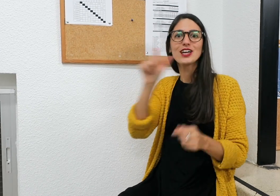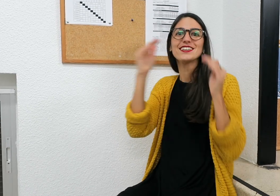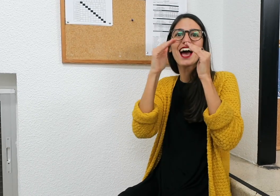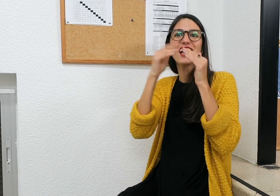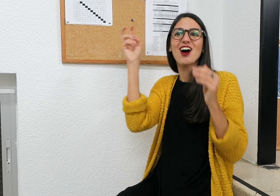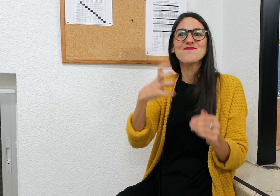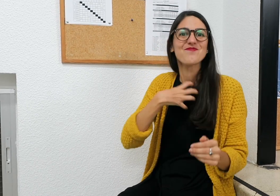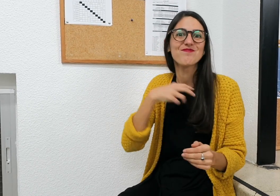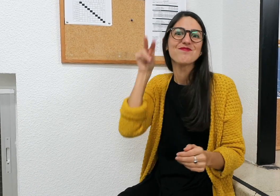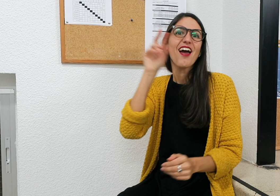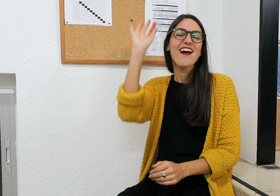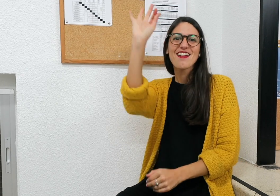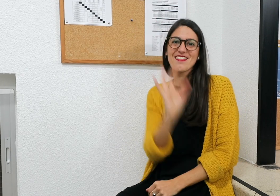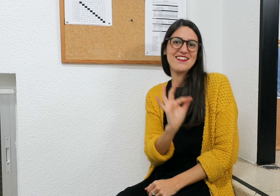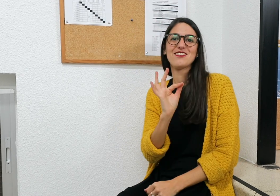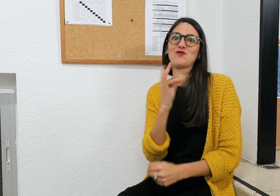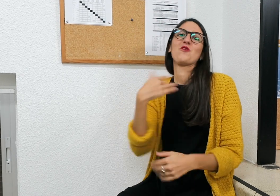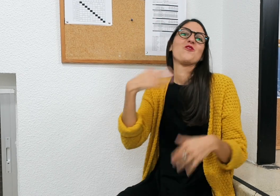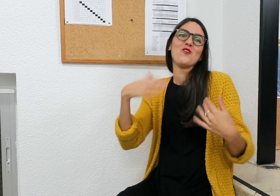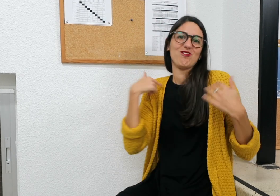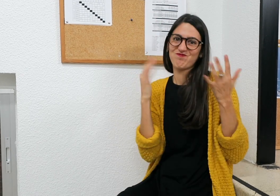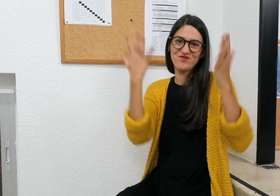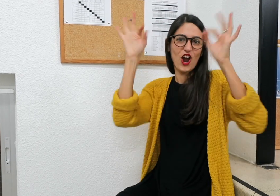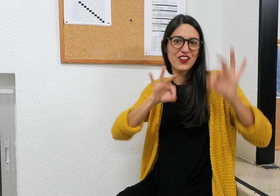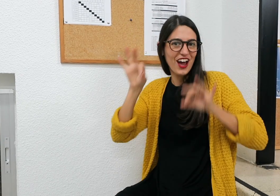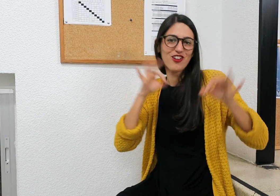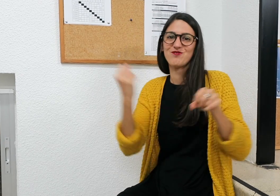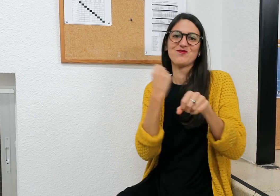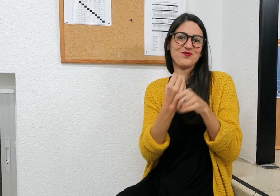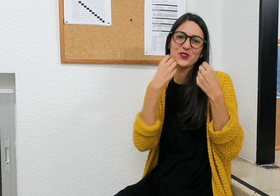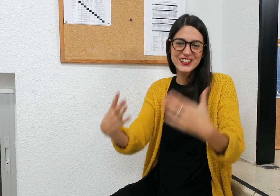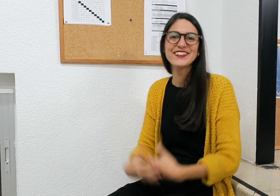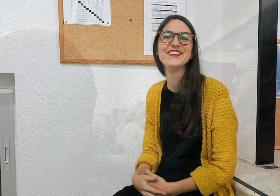a aquellas personas que no han podido venir, de seguir las ponencias desde sus casas. ¡Enhorabuena por la organización y por vuestro trabajo!